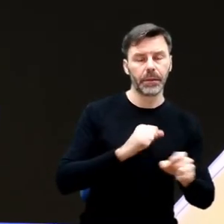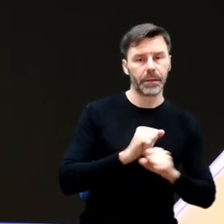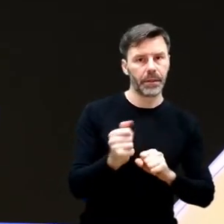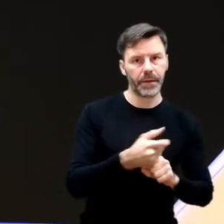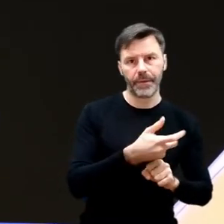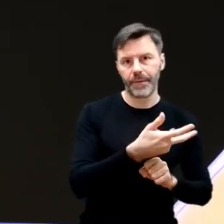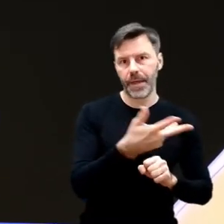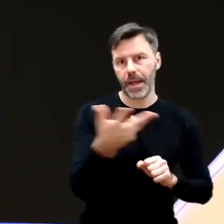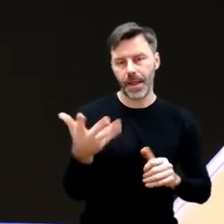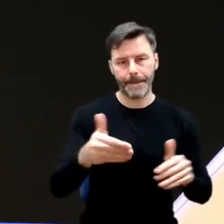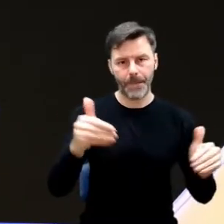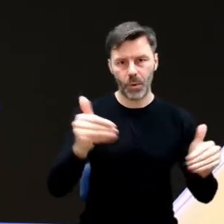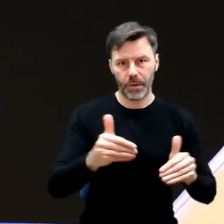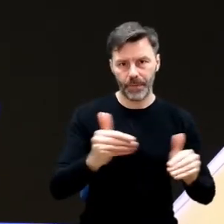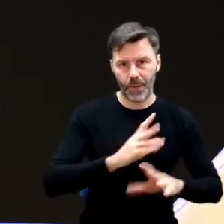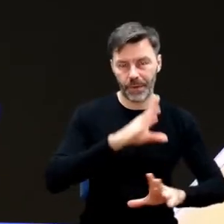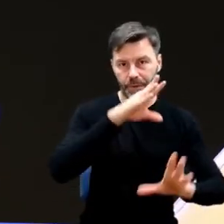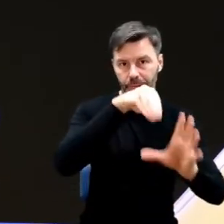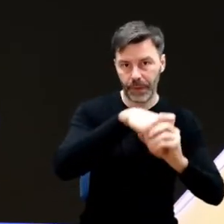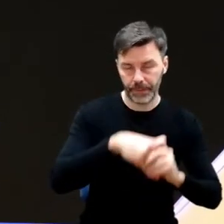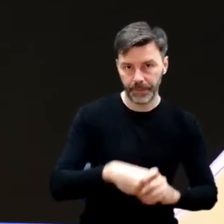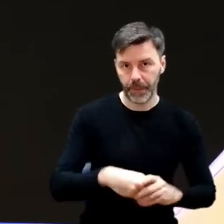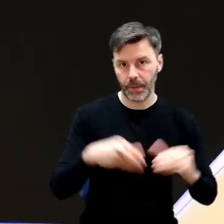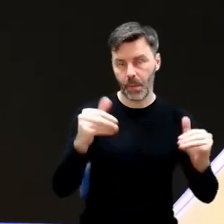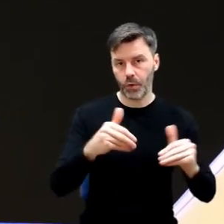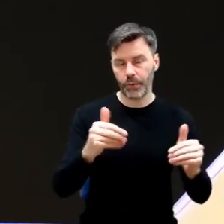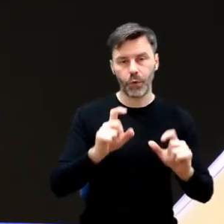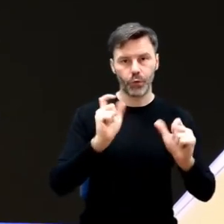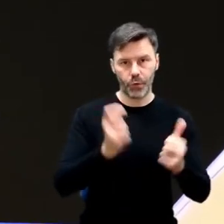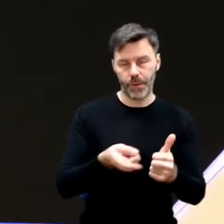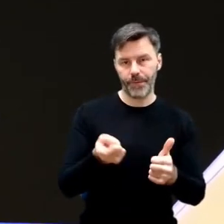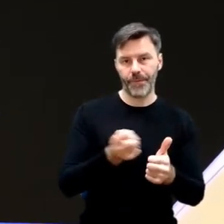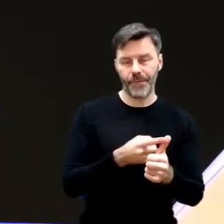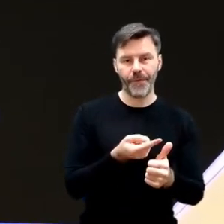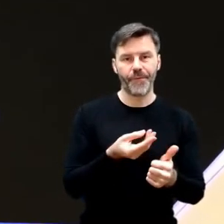W wymiarze finansowym, to jest oczywiście maksymalne